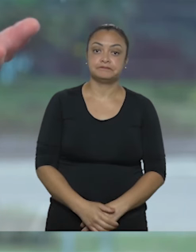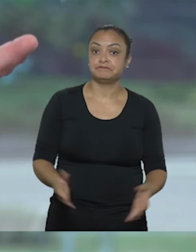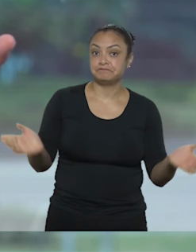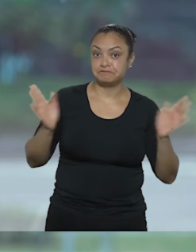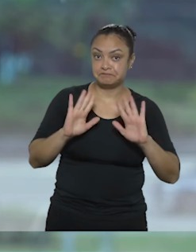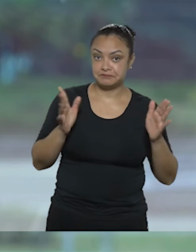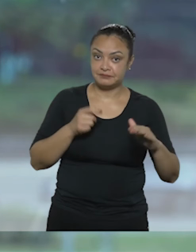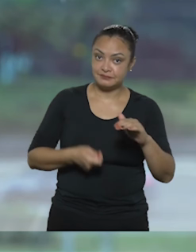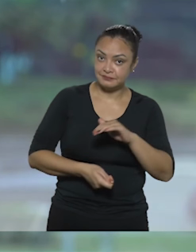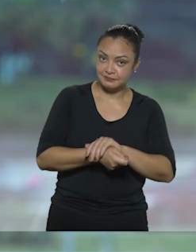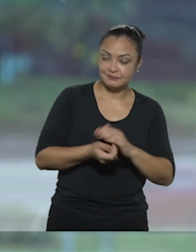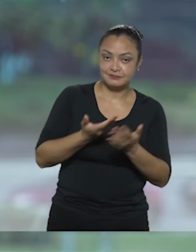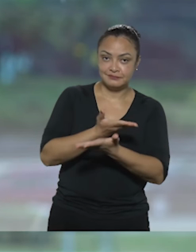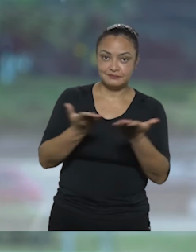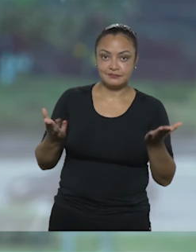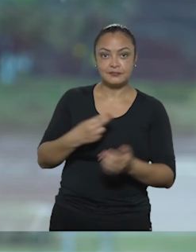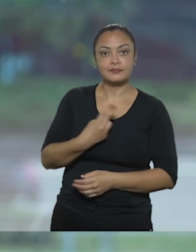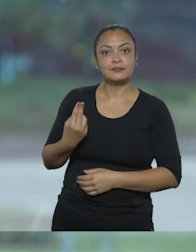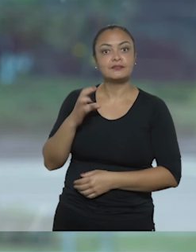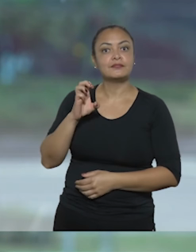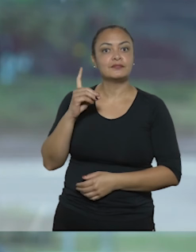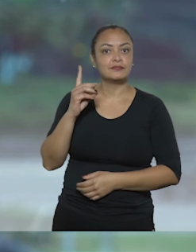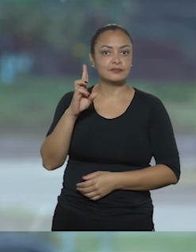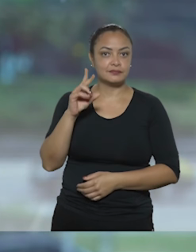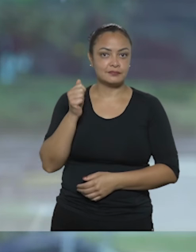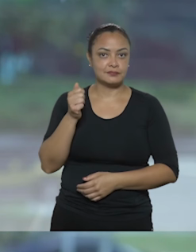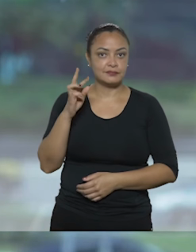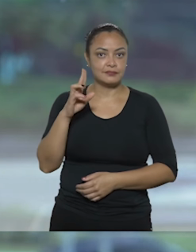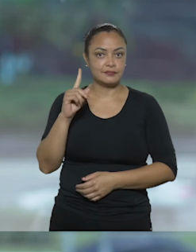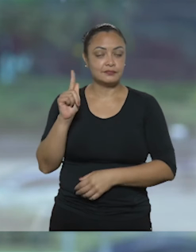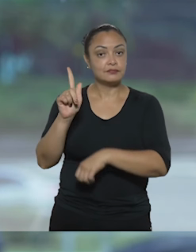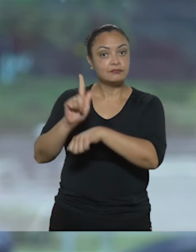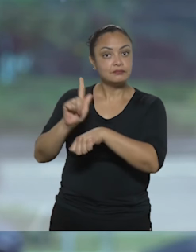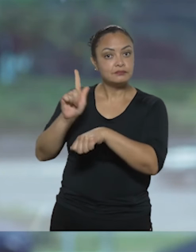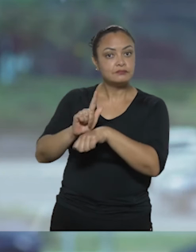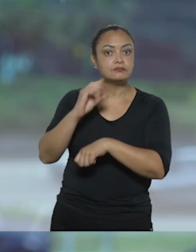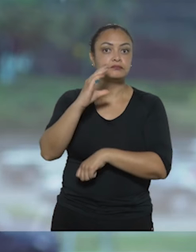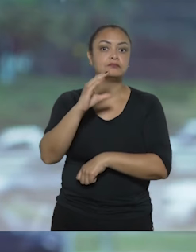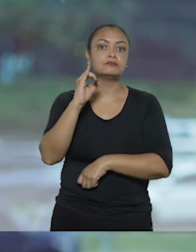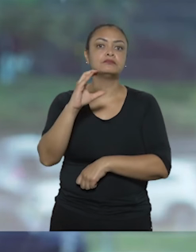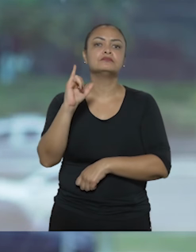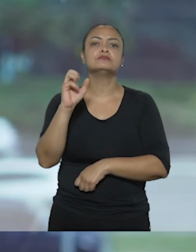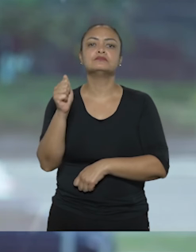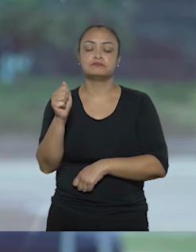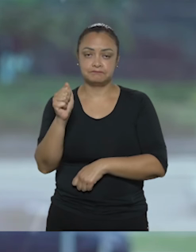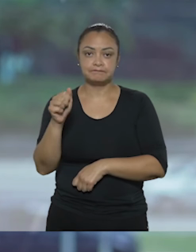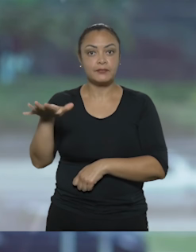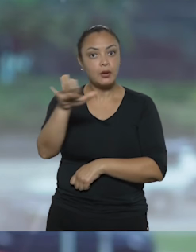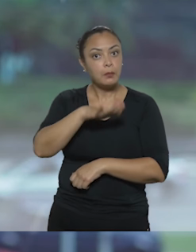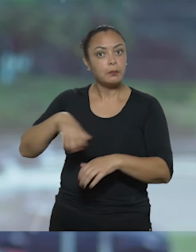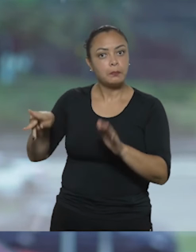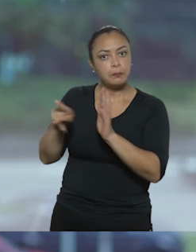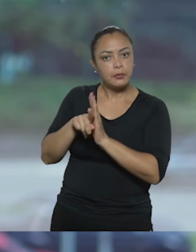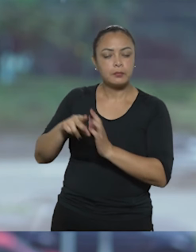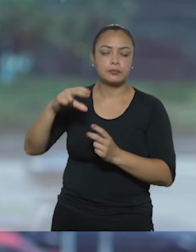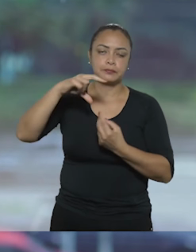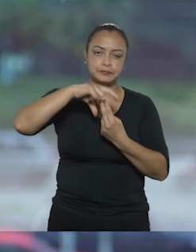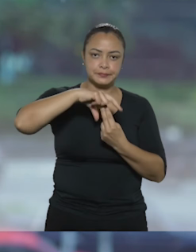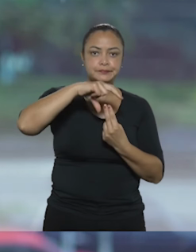Olá, investidores! Eu sou o Eduardo Guimarães, um dos gestores do BCIA, que é o fundo de fundos imobiliários gerido pela Bradesco Asset.